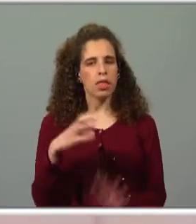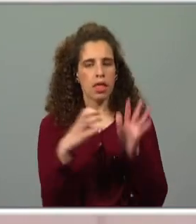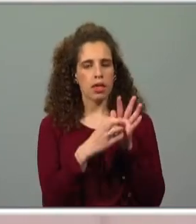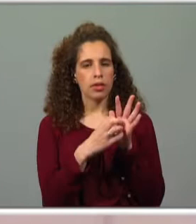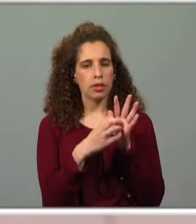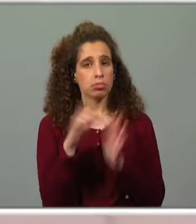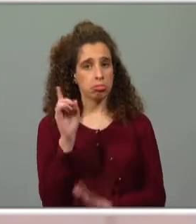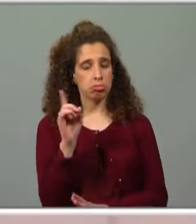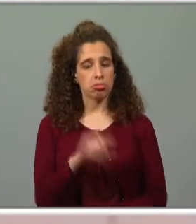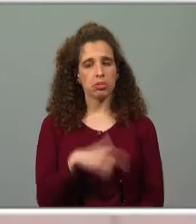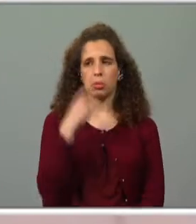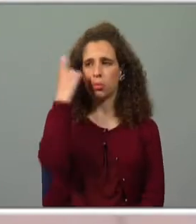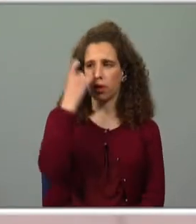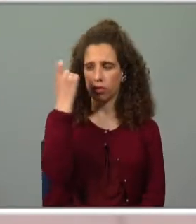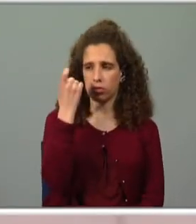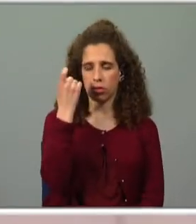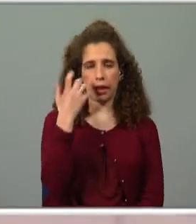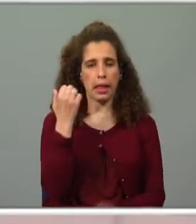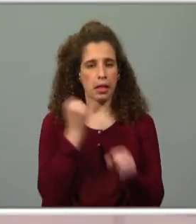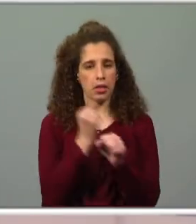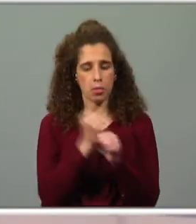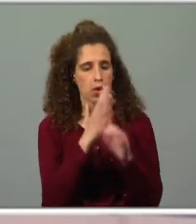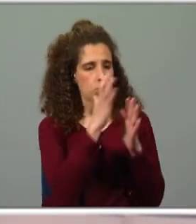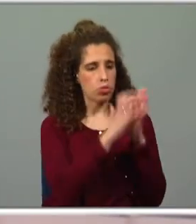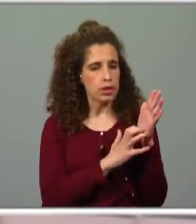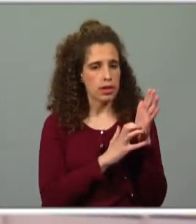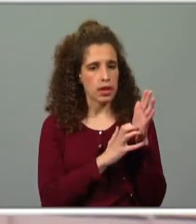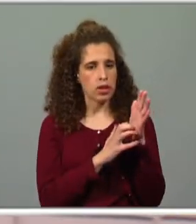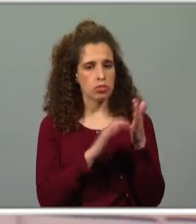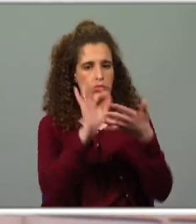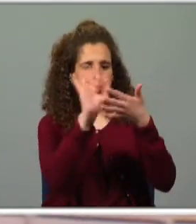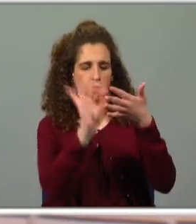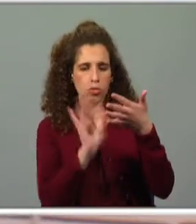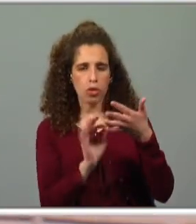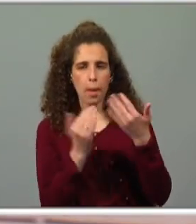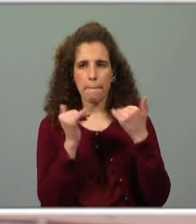que estavam E pensei nós já trabalhamos texto descritivo mas o nossos blocos 誰是我以為我們已經工作了描述性文字，但我們的塊